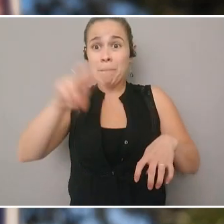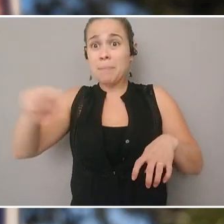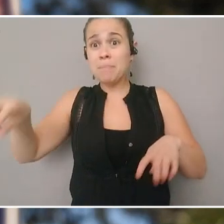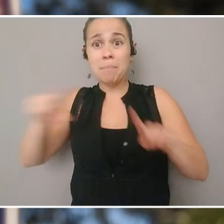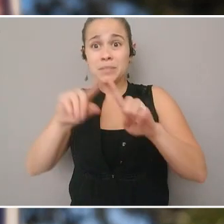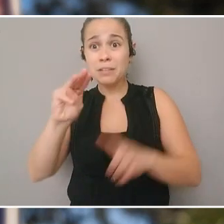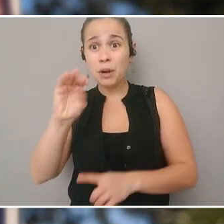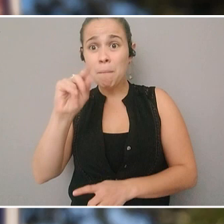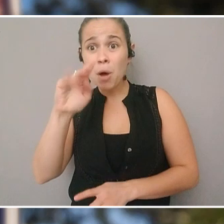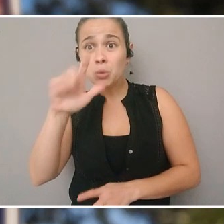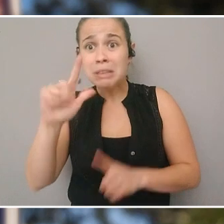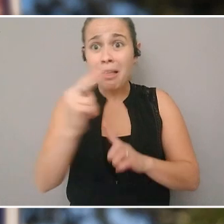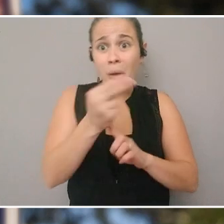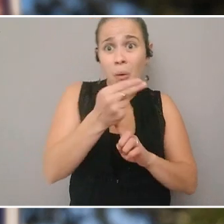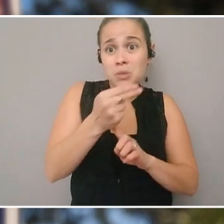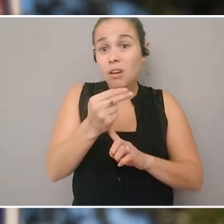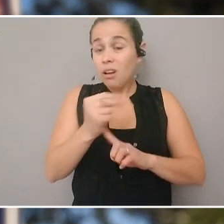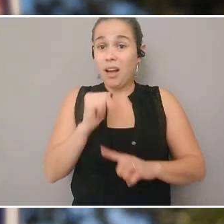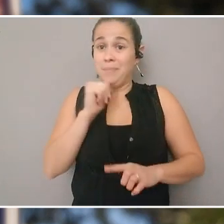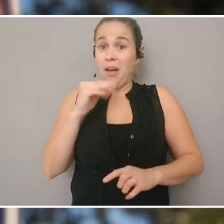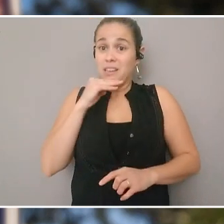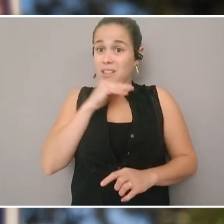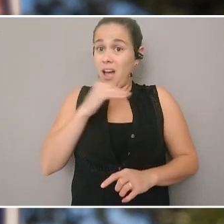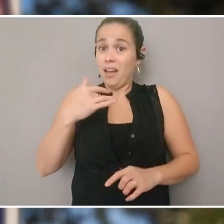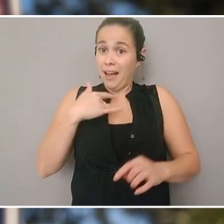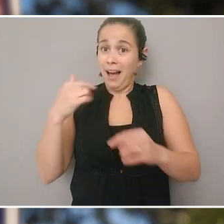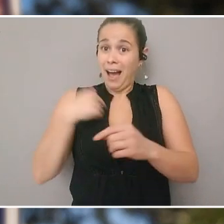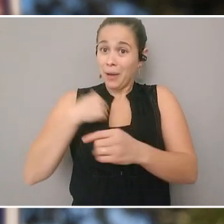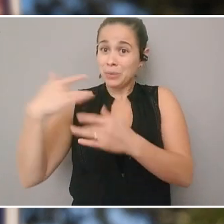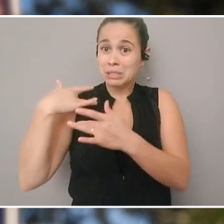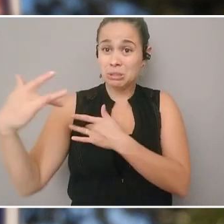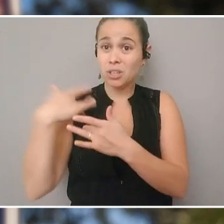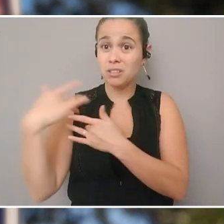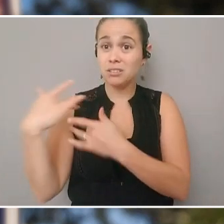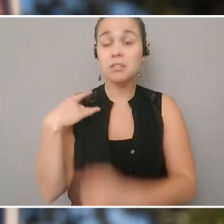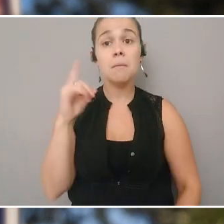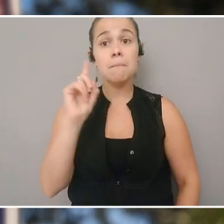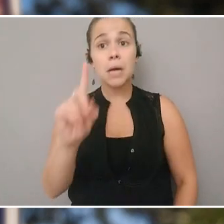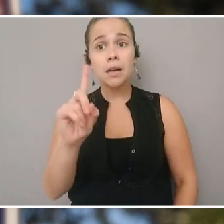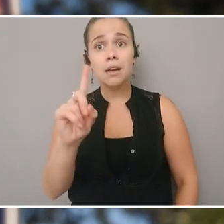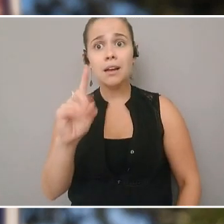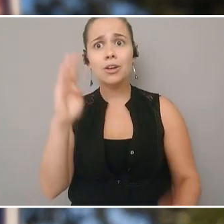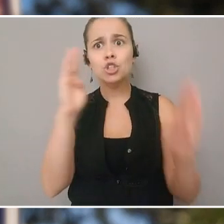No voy a mentir, en ese momento estaba preocupada. Sin embargo, los problemas no